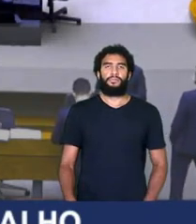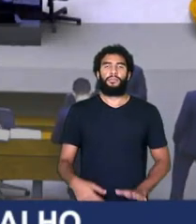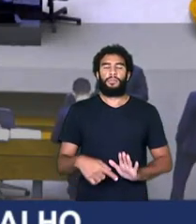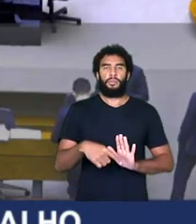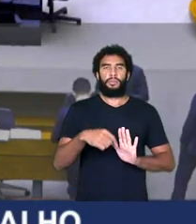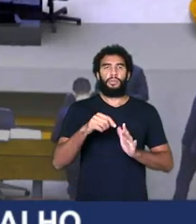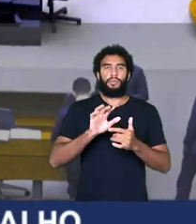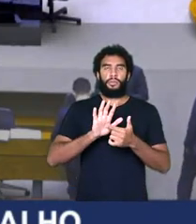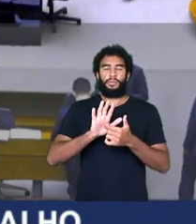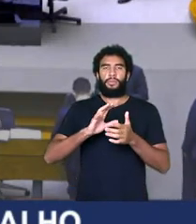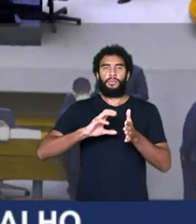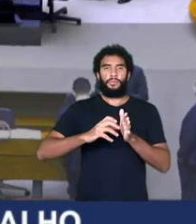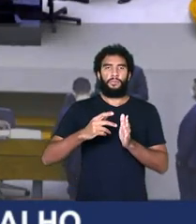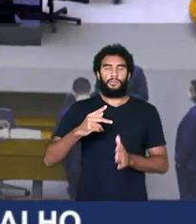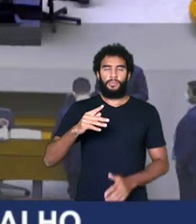DE NÚMERO SEIS. O DESTAQUE